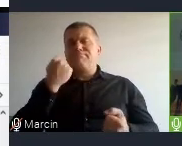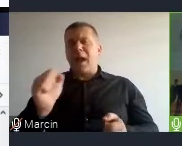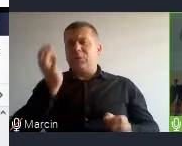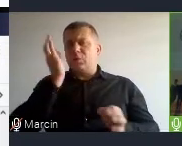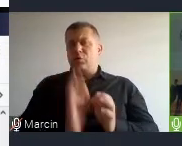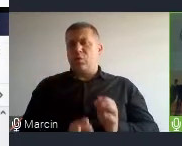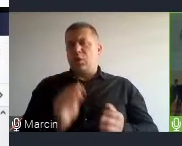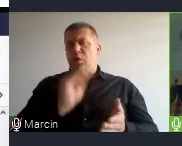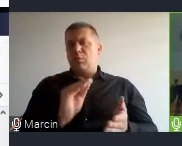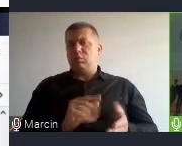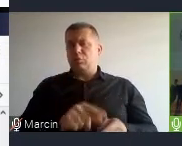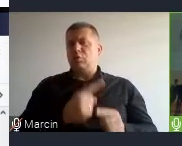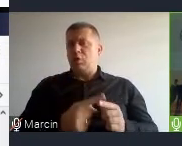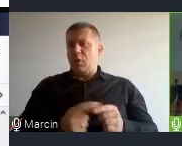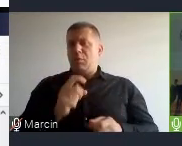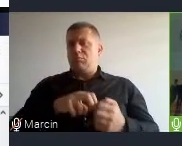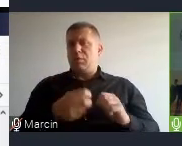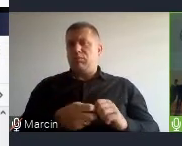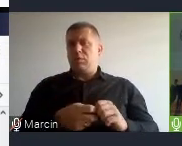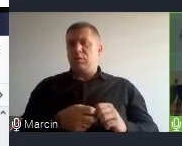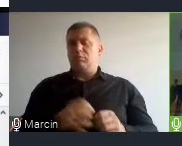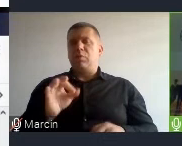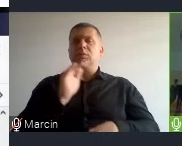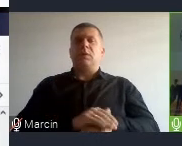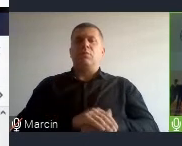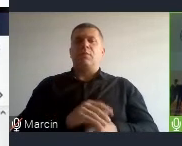I tu pojawia się problem dotyczący zamówienia – ponieważ zapisali Państwo,